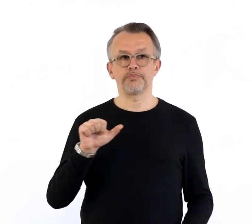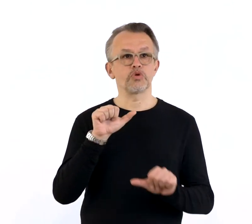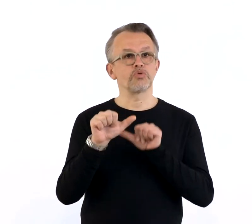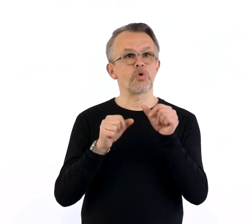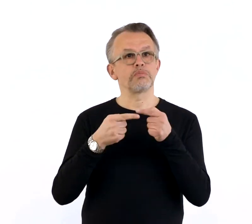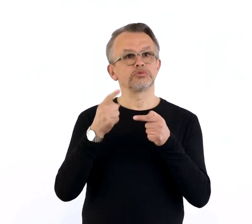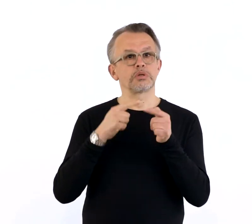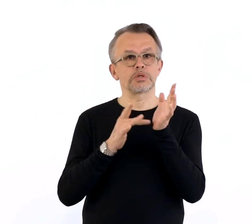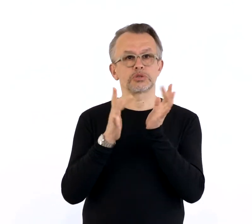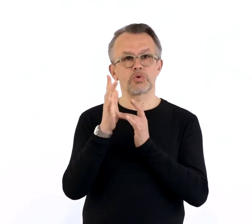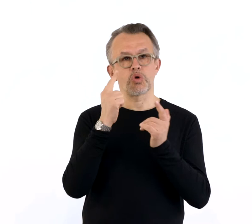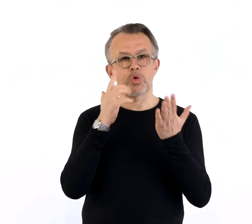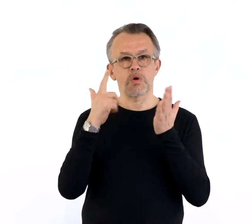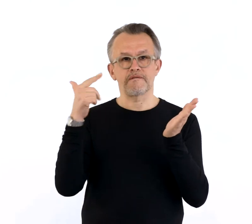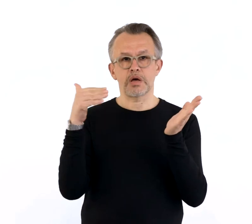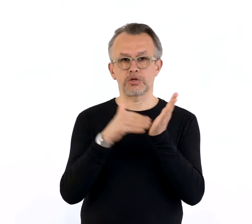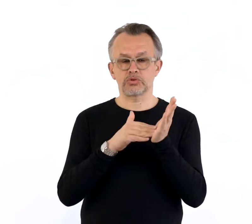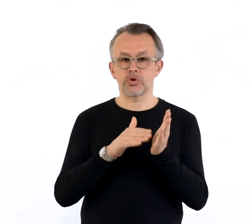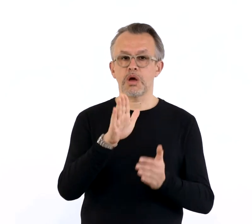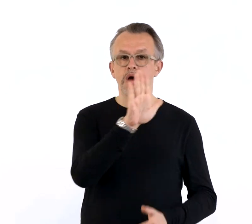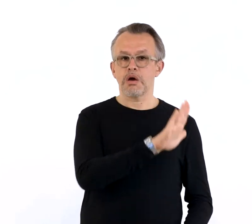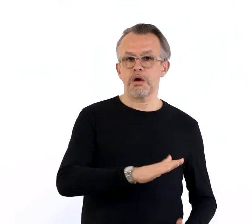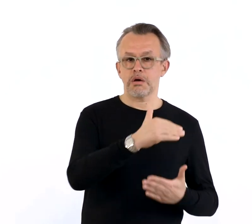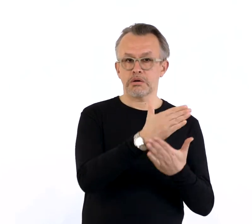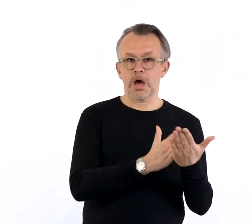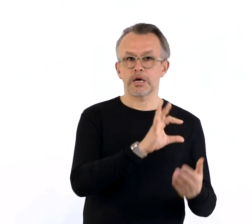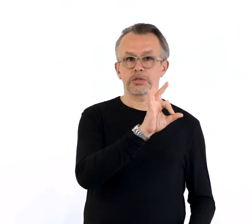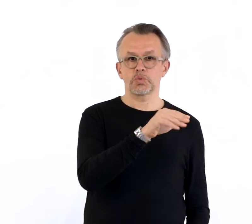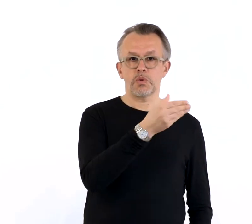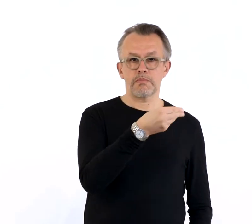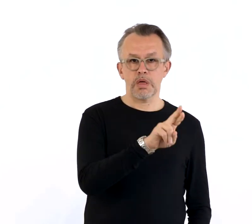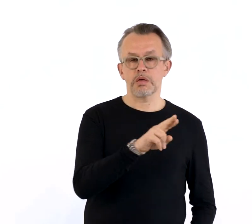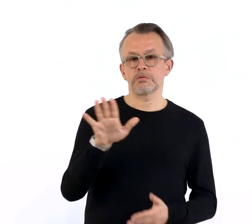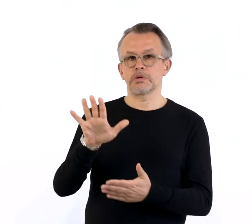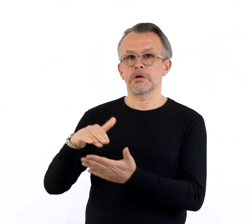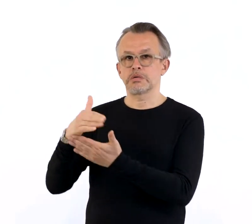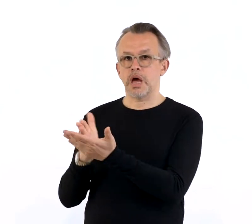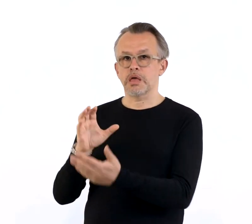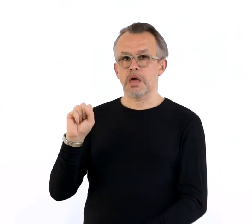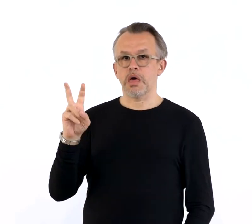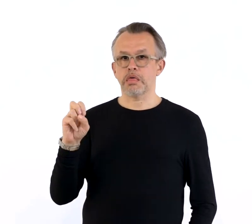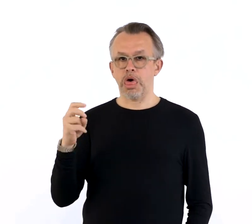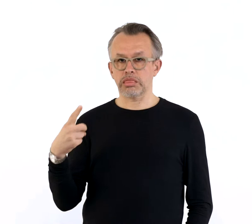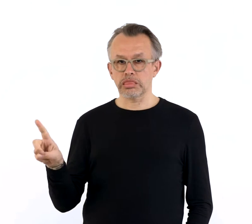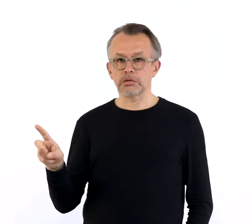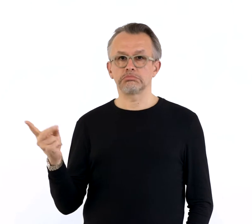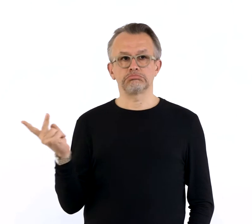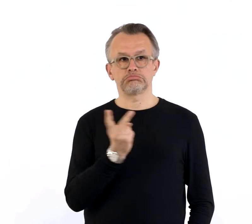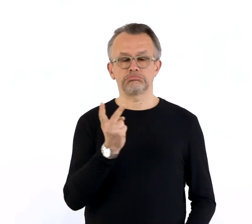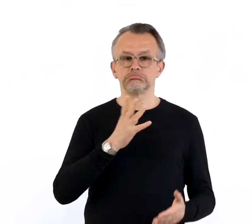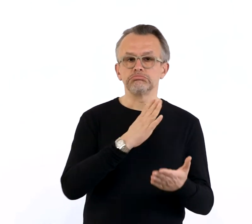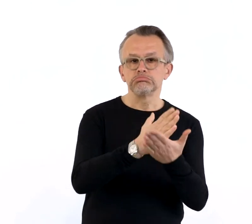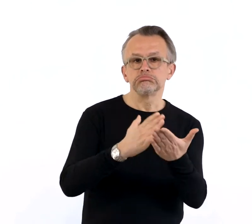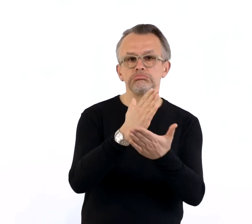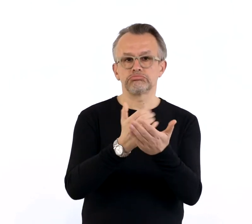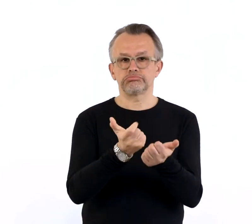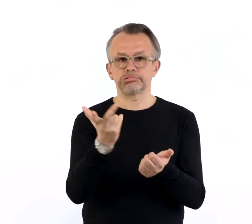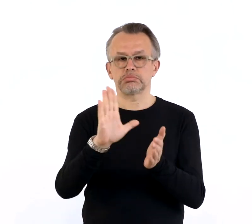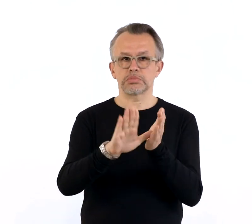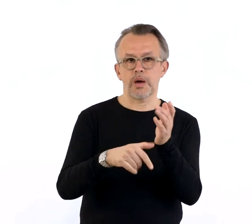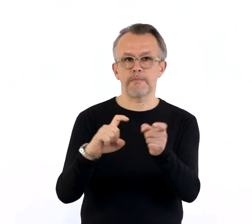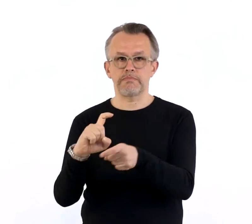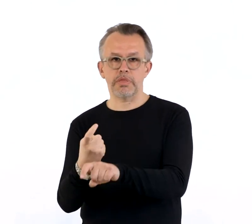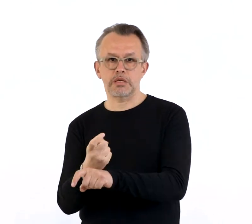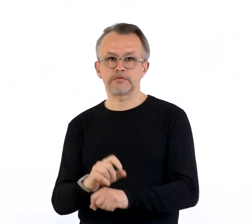Ok. 2000 r. p.n.e Sumer i Akad podzieliły się na wiele miast-państw.